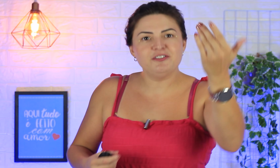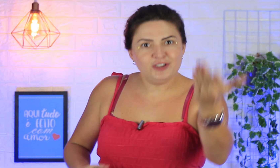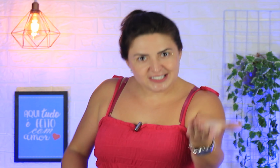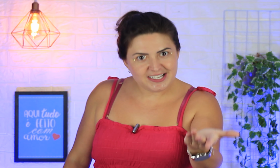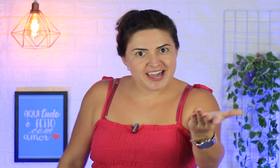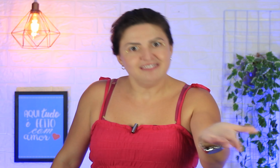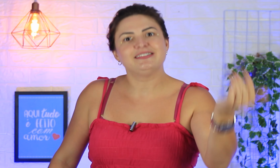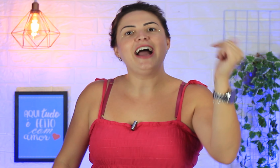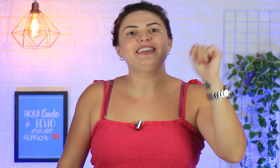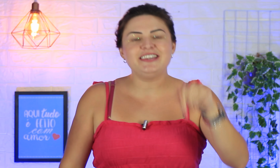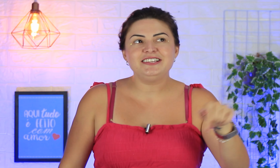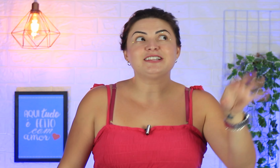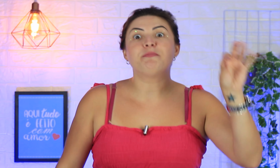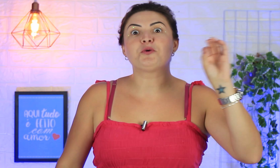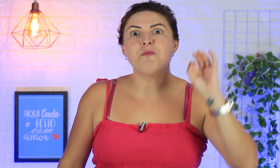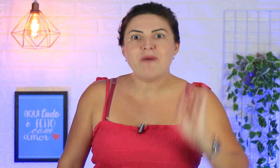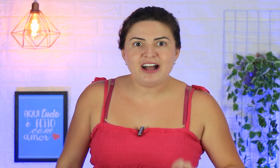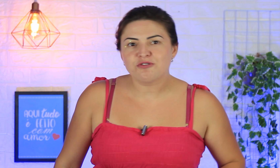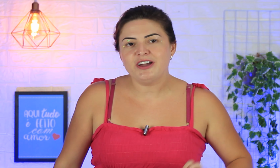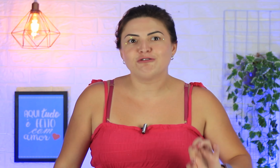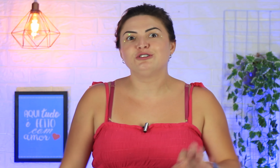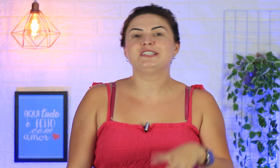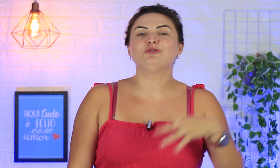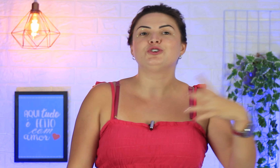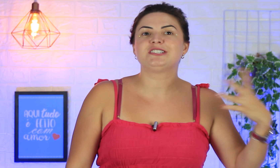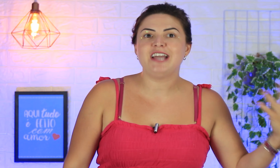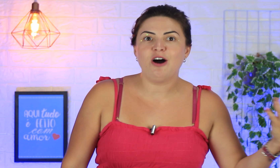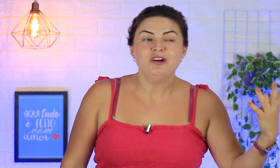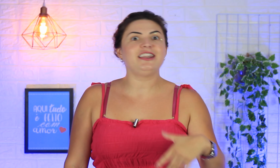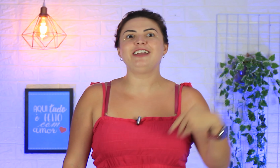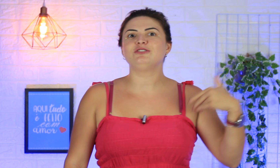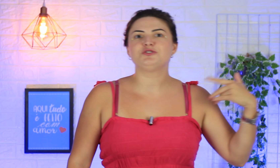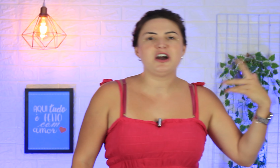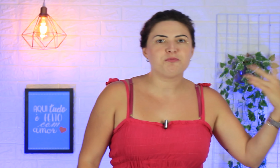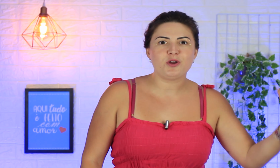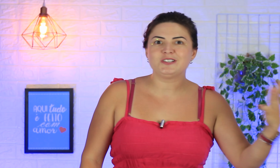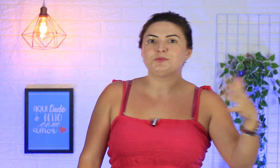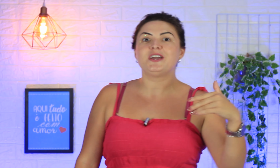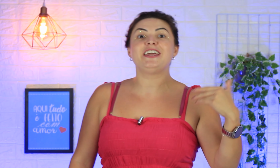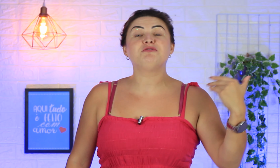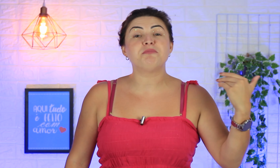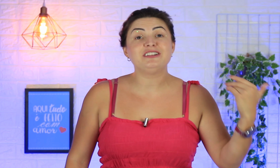que você tá aqui está preocupado com a inclusão social querendo ajudar o próximo querendo aprender